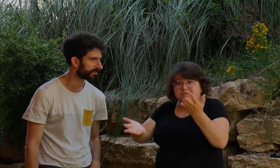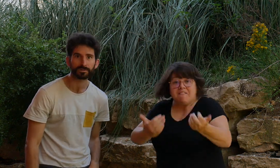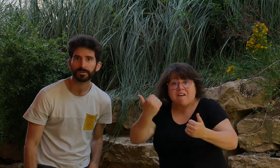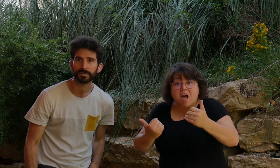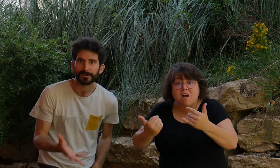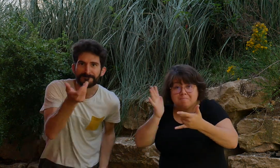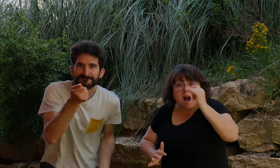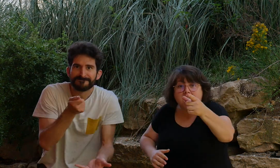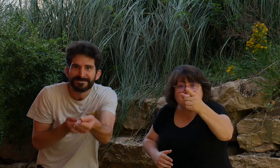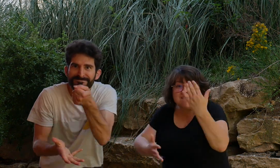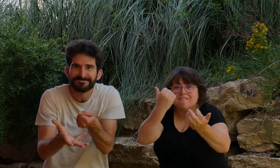Allez viens, viens, viens !